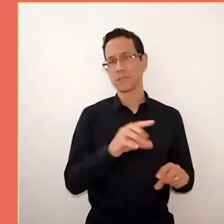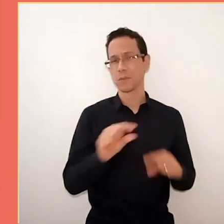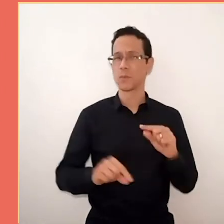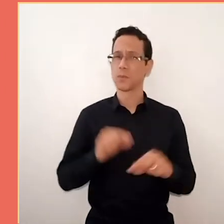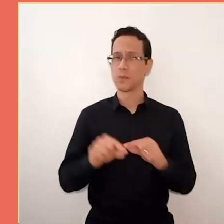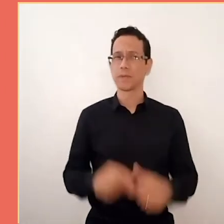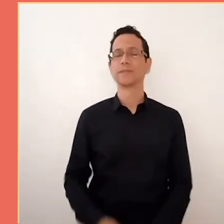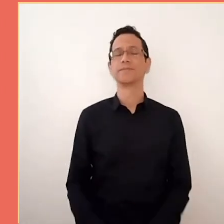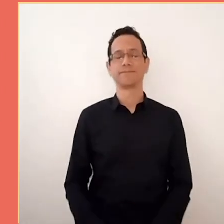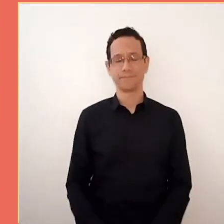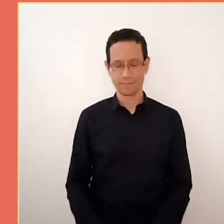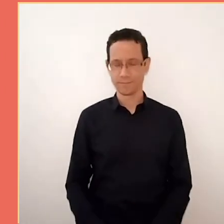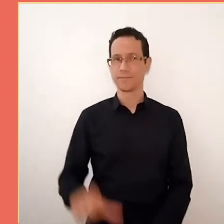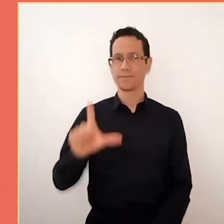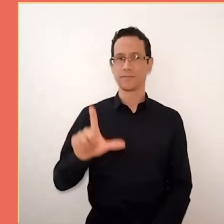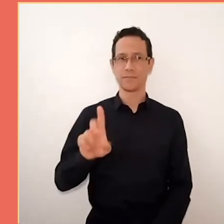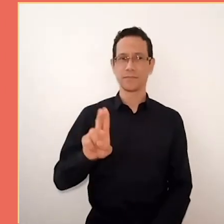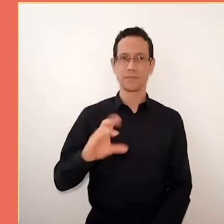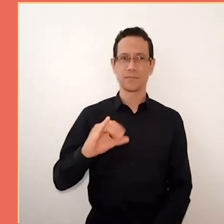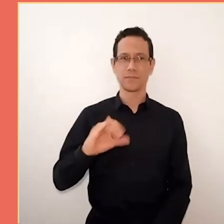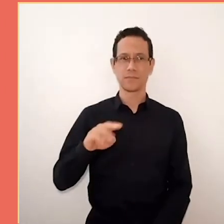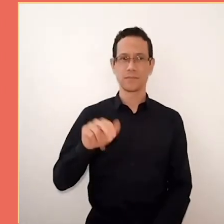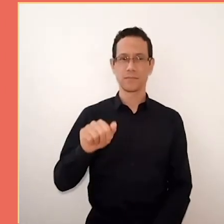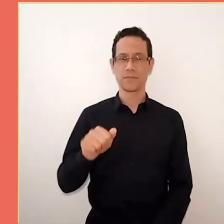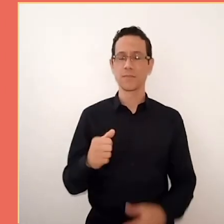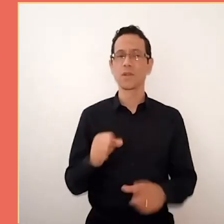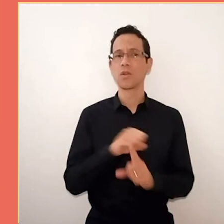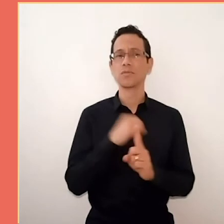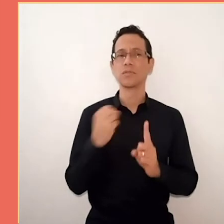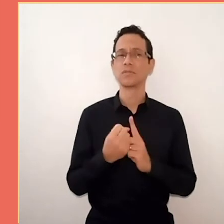Como a Luciana trouxe também: Que sociedade a gente quer formar?